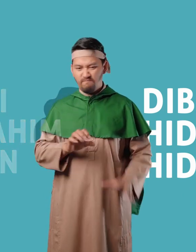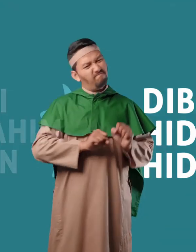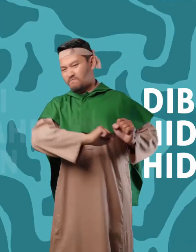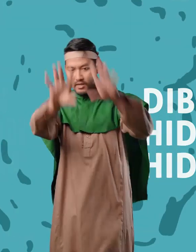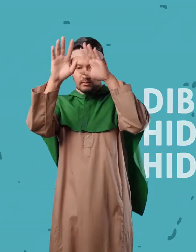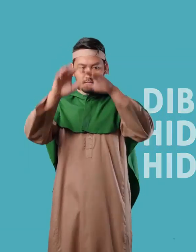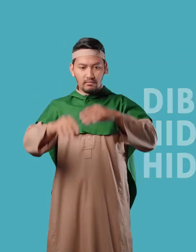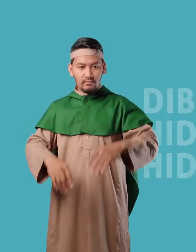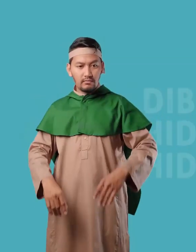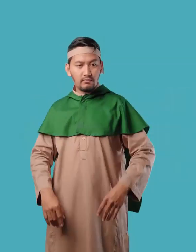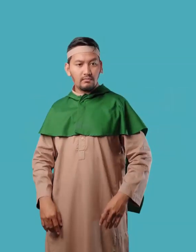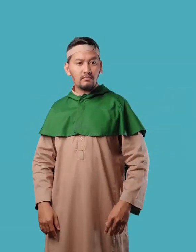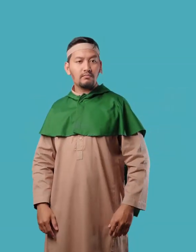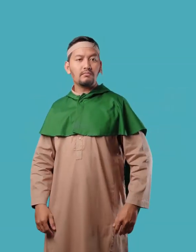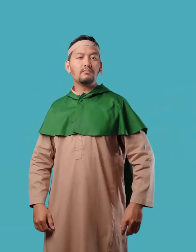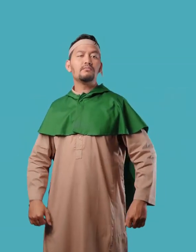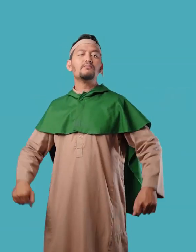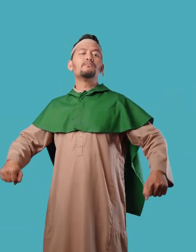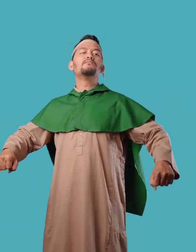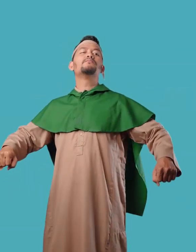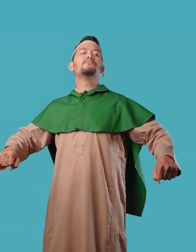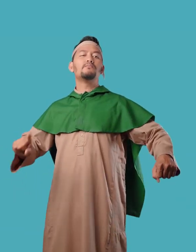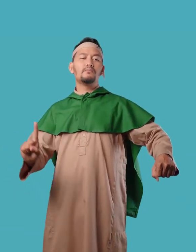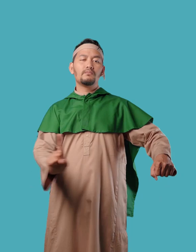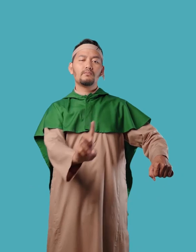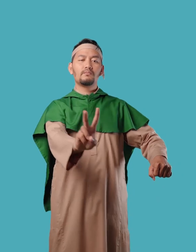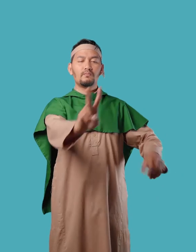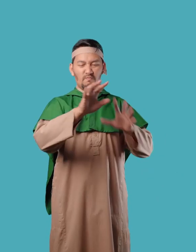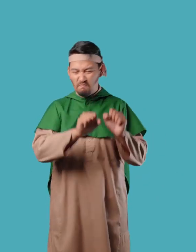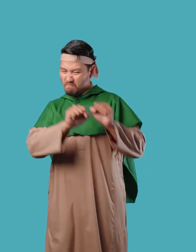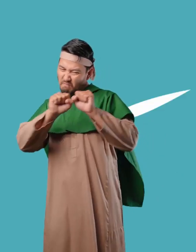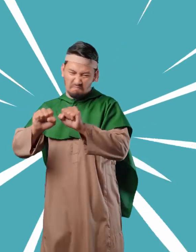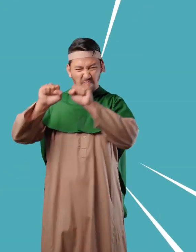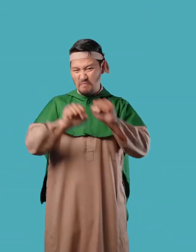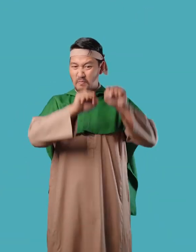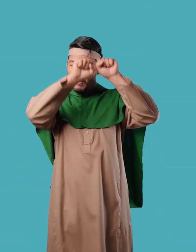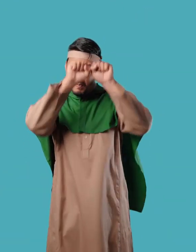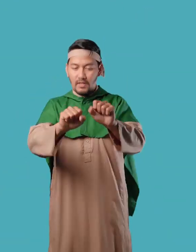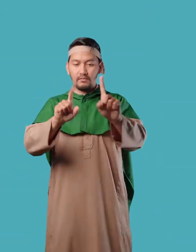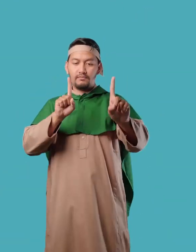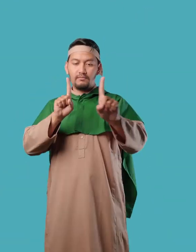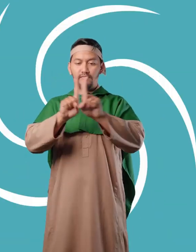Nabi Ibrahim merasa sedih dan takut saat pengawal istana mengikatnya dengan tali di perapian